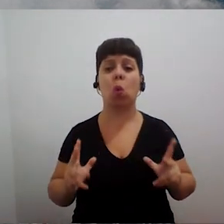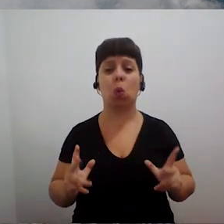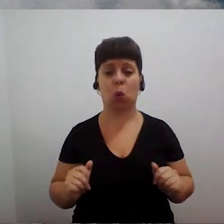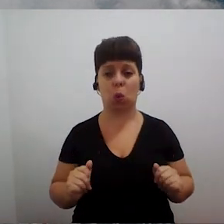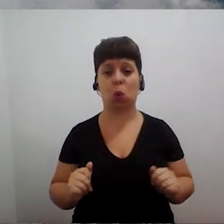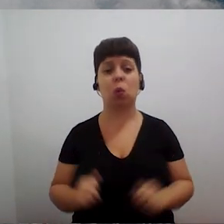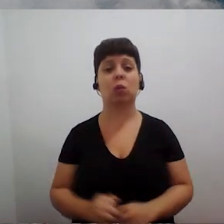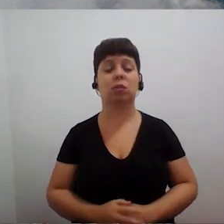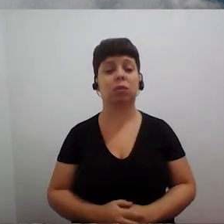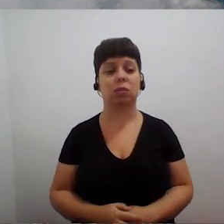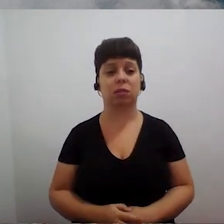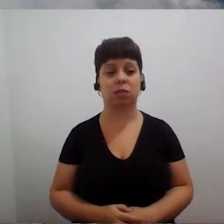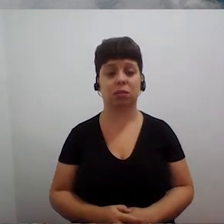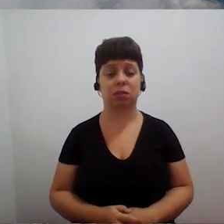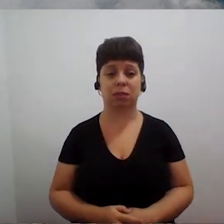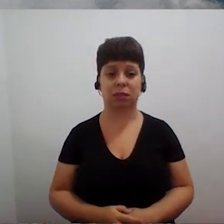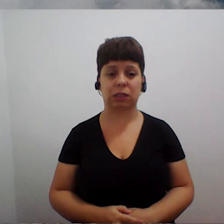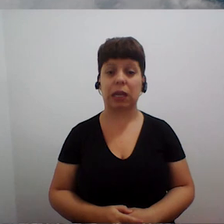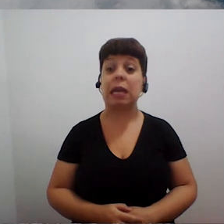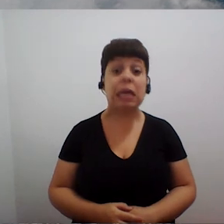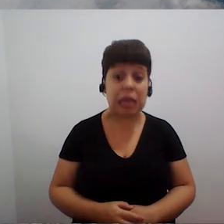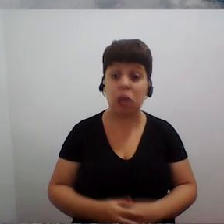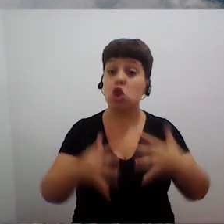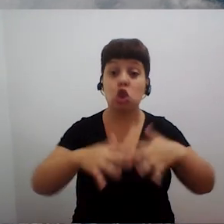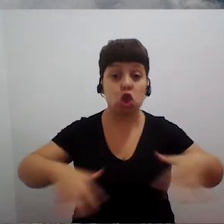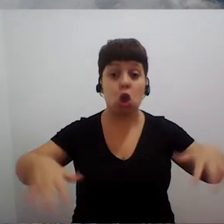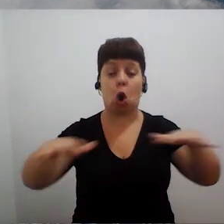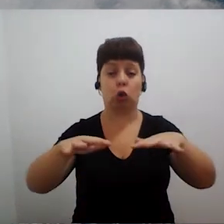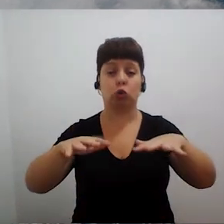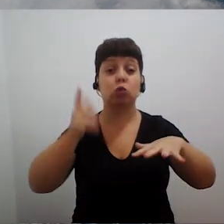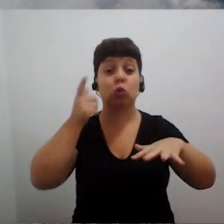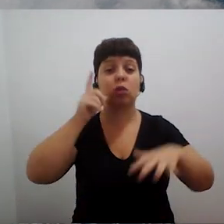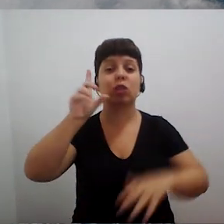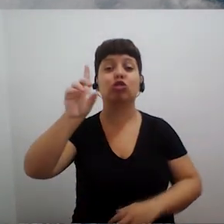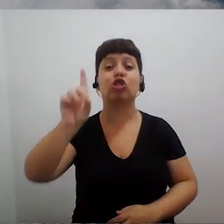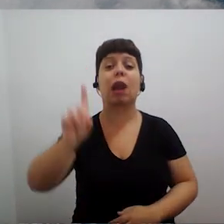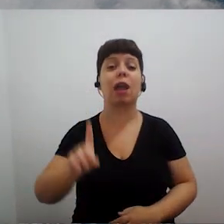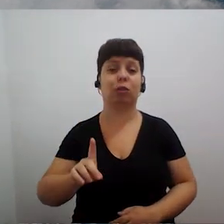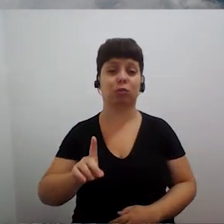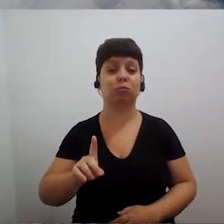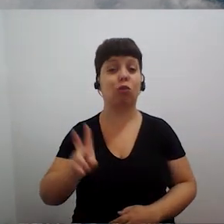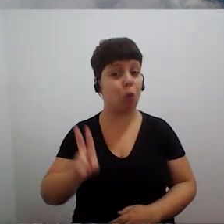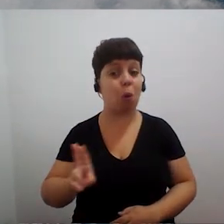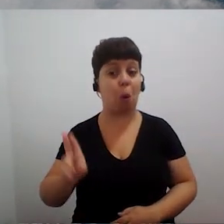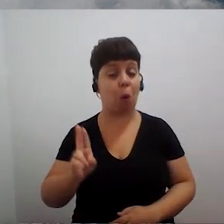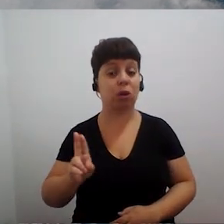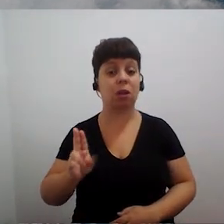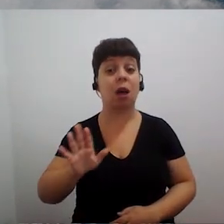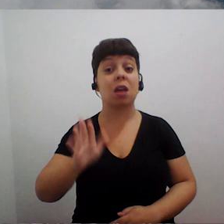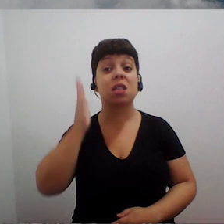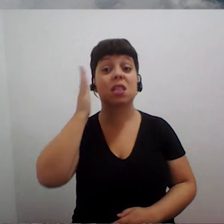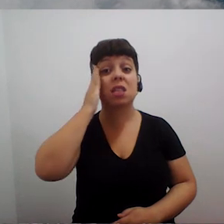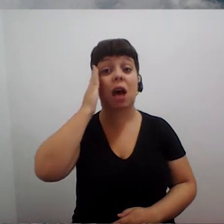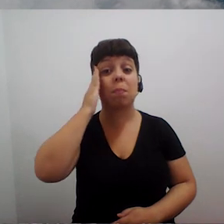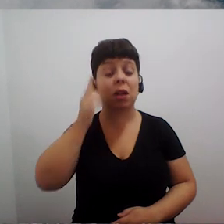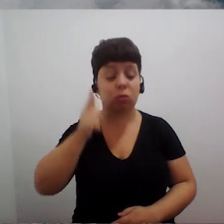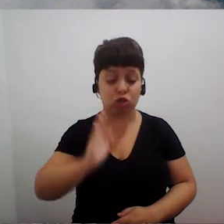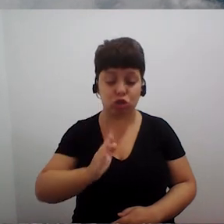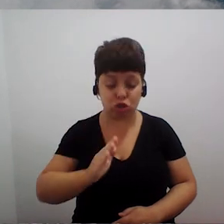e que todos nós tenhamos o direito de usá-las sabendo que elas são tratadas